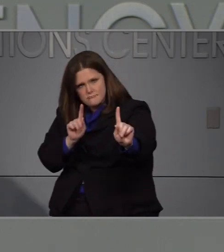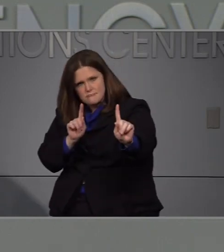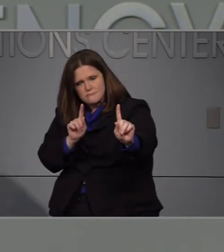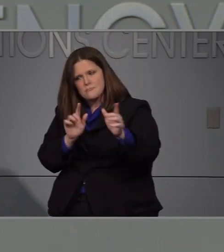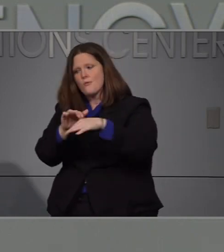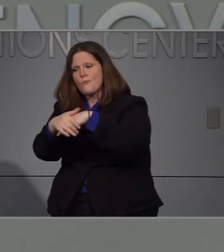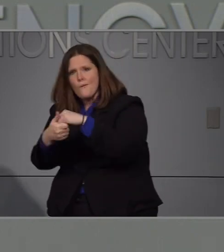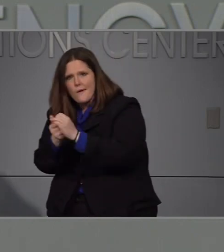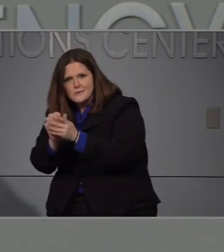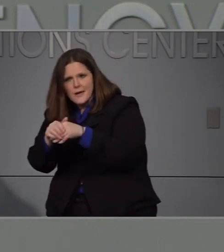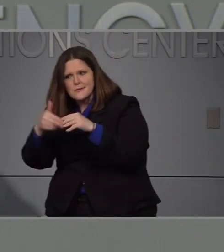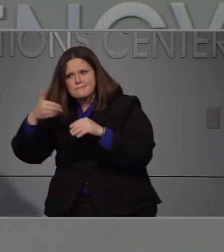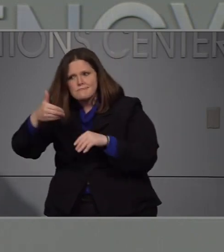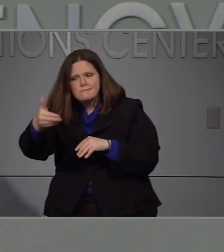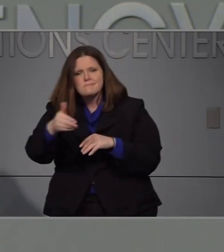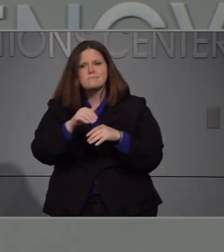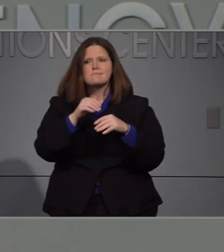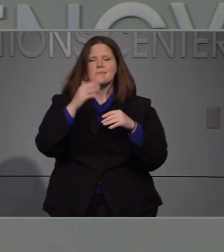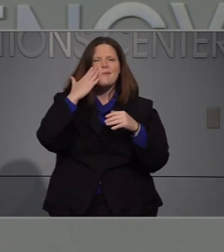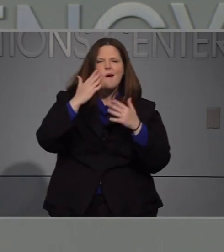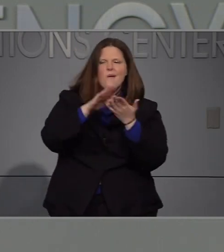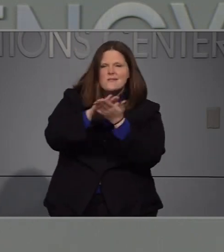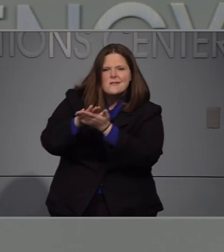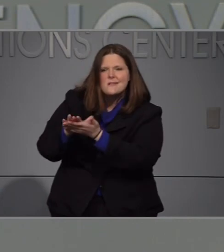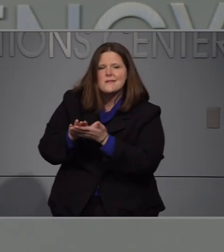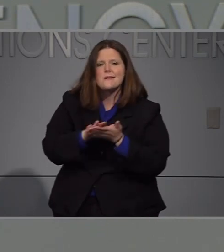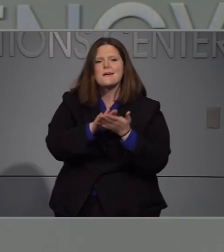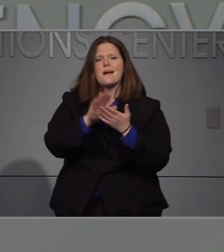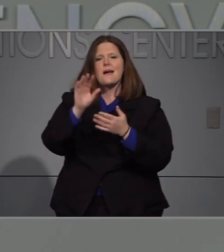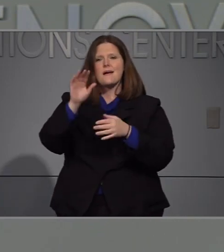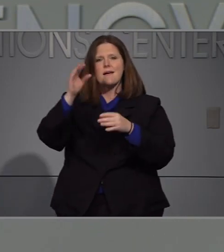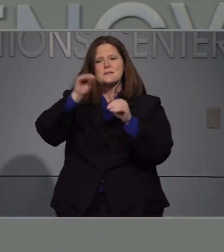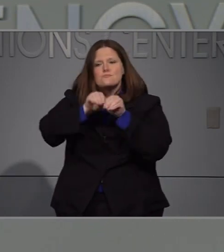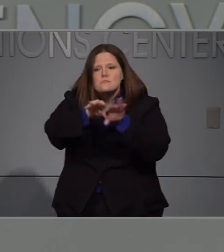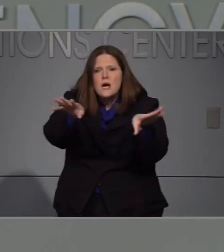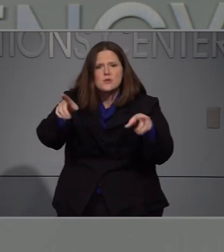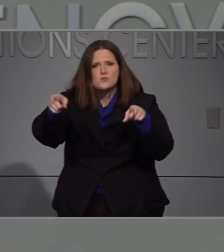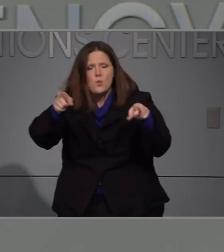que utilice mascarillas que tengan distanciamiento social se lave las manos y poder tener